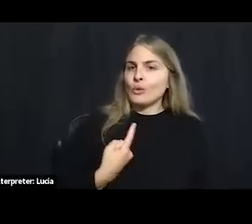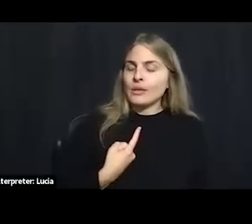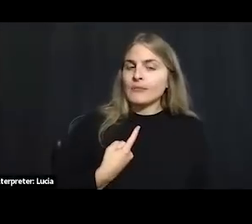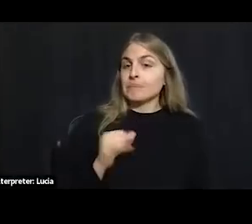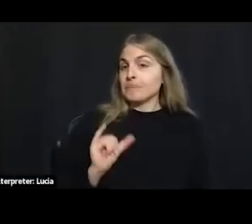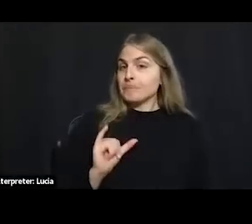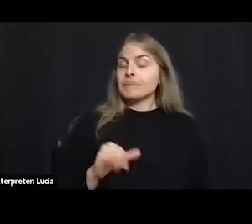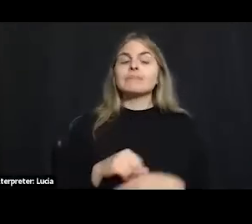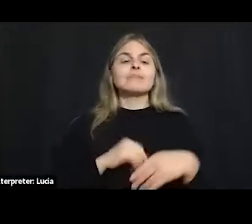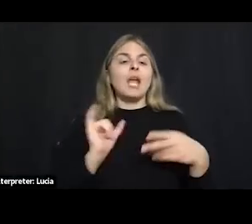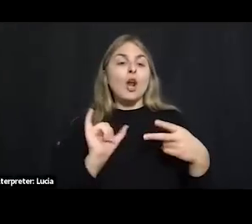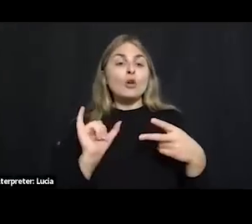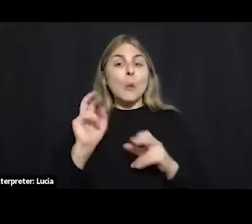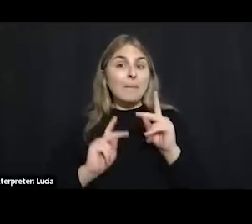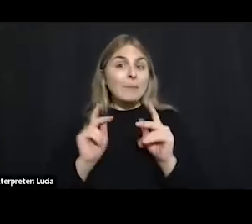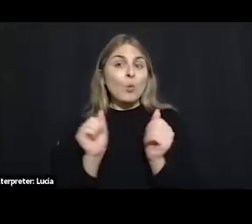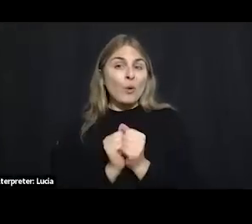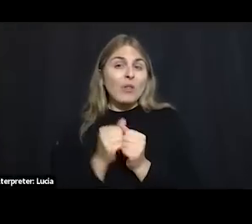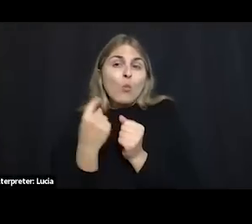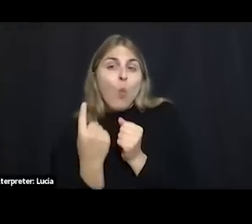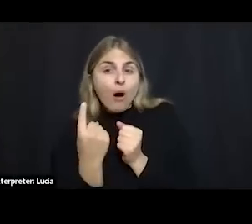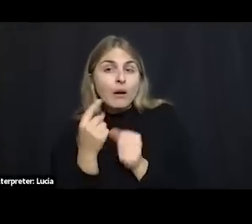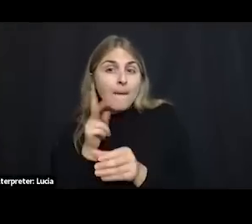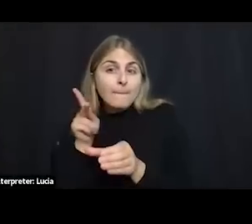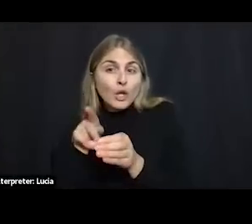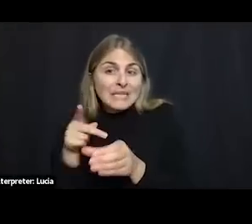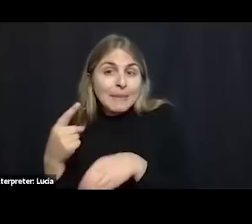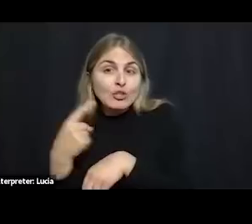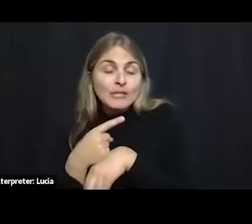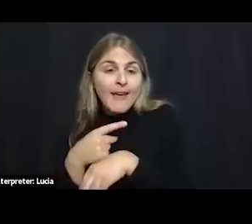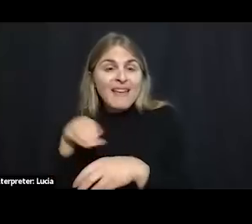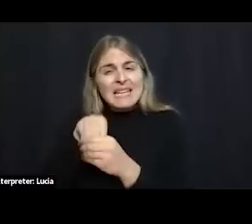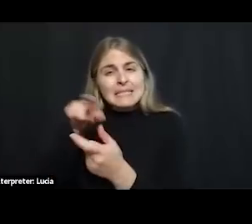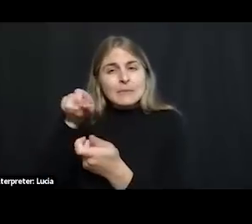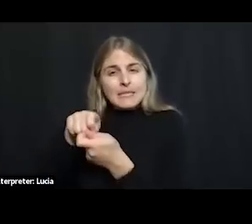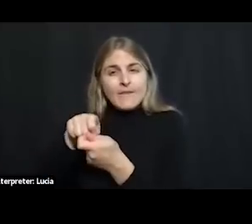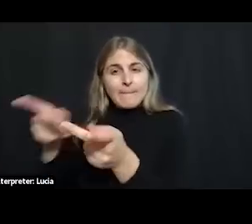Además, encontramos que las personas con al menos un día de participación en ciertas áreas de participación tenían menos soledad